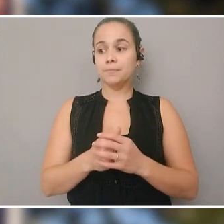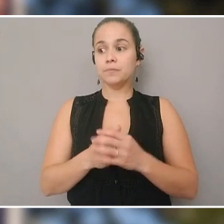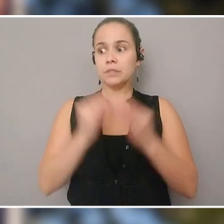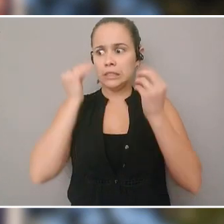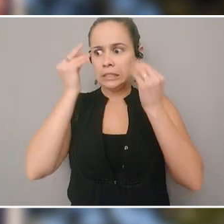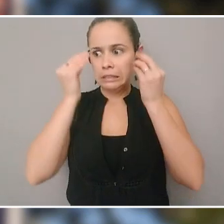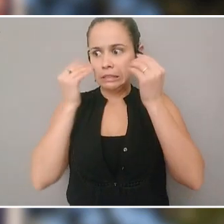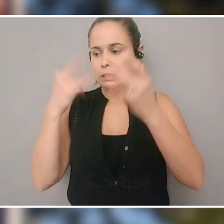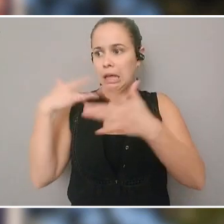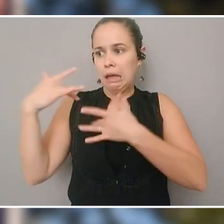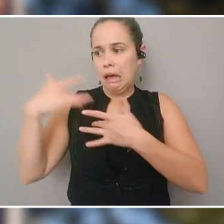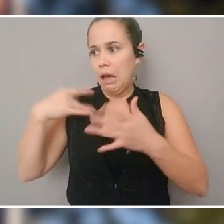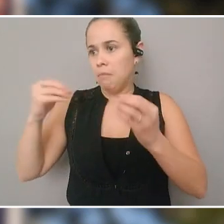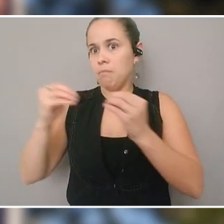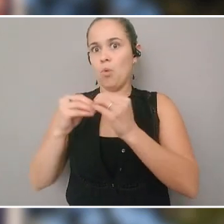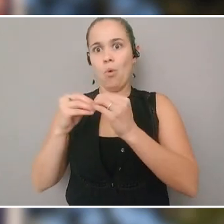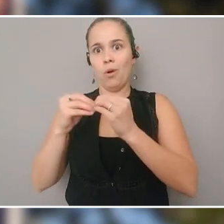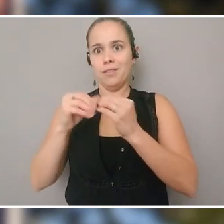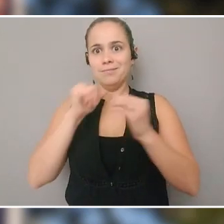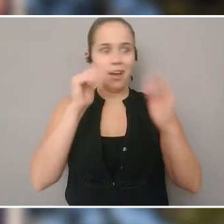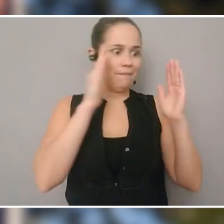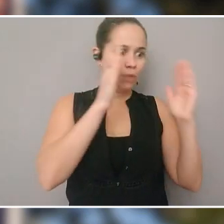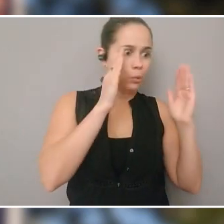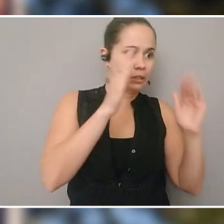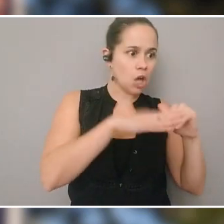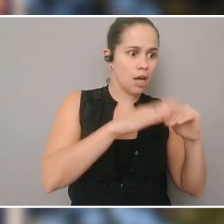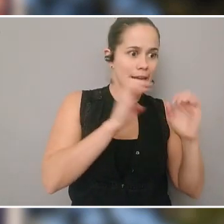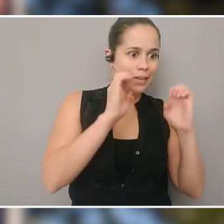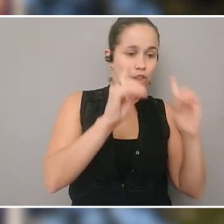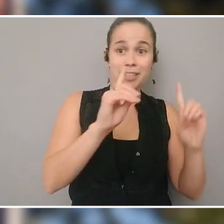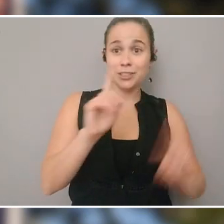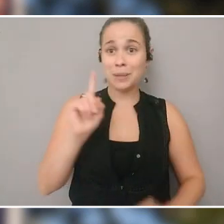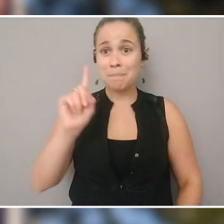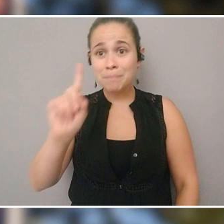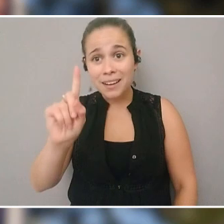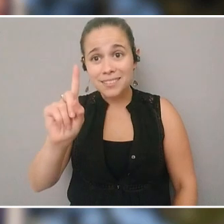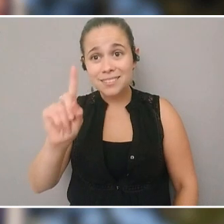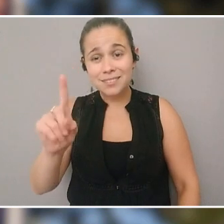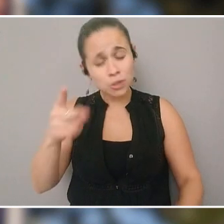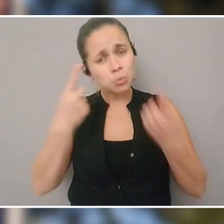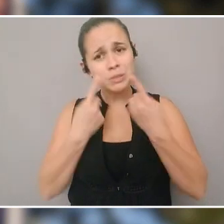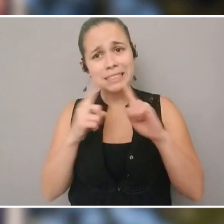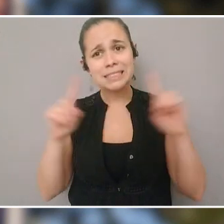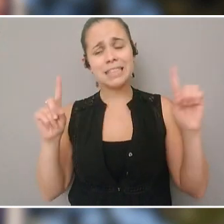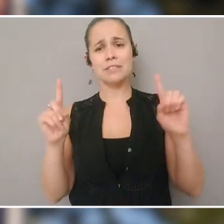más allá de su educación. Sin embargo han